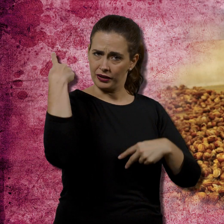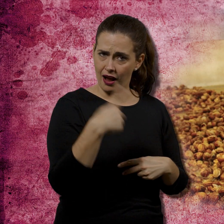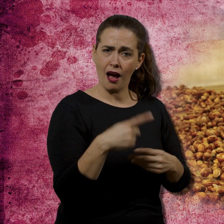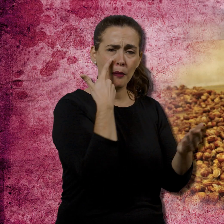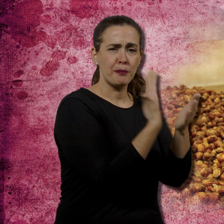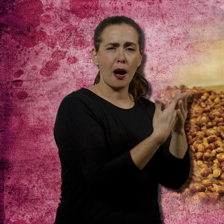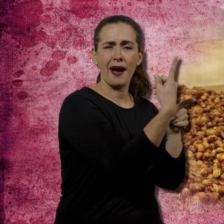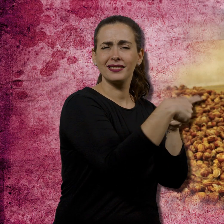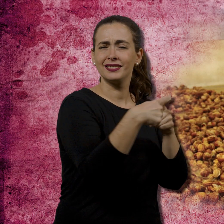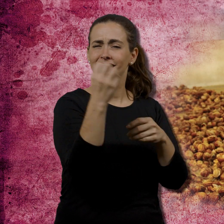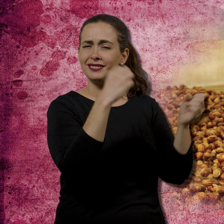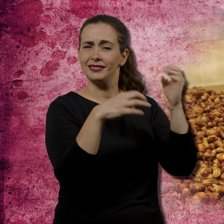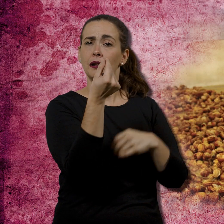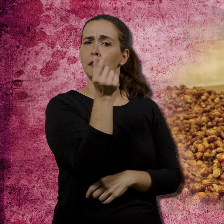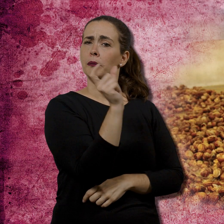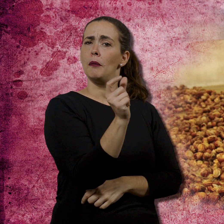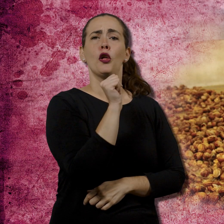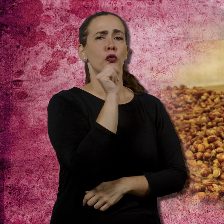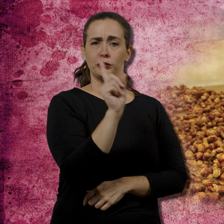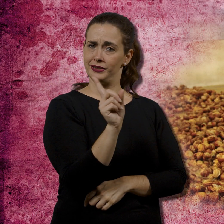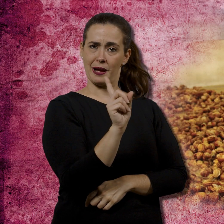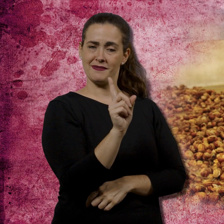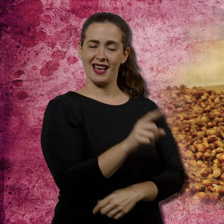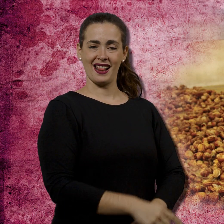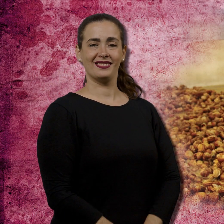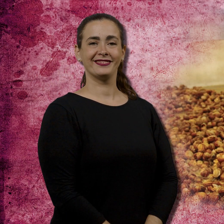recinte per tastar diferents receptes a un preu popular.